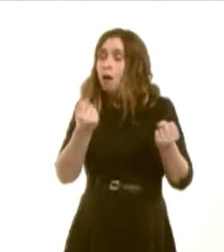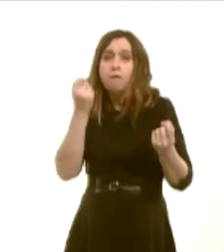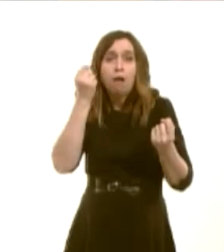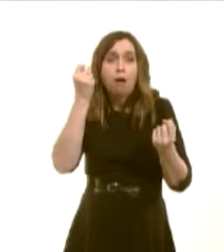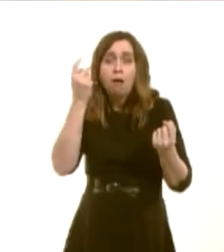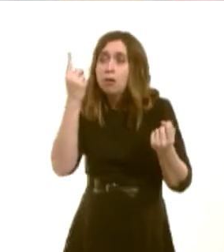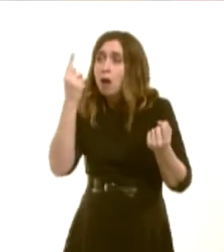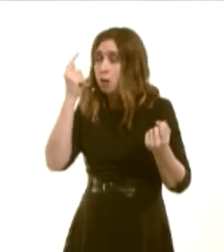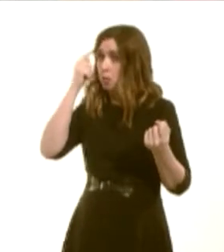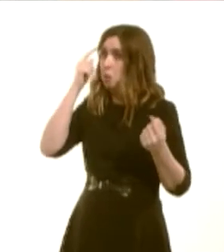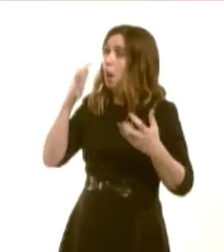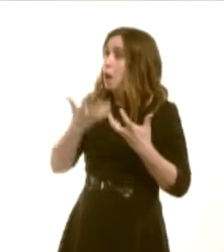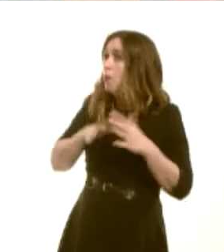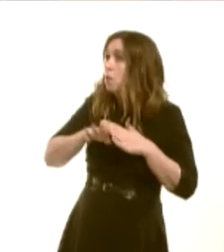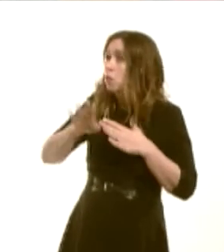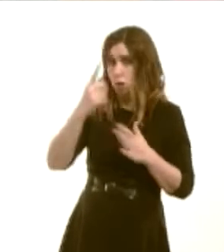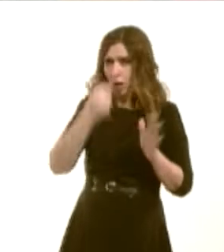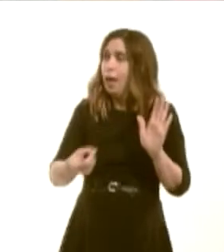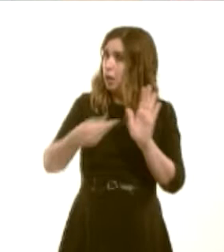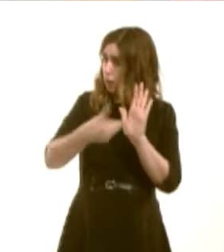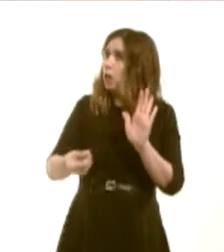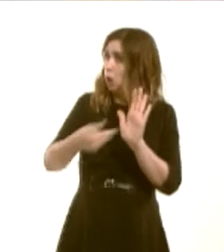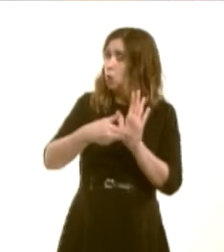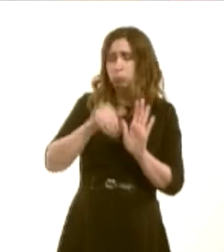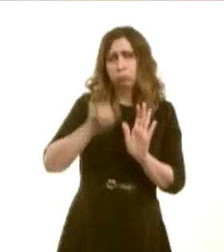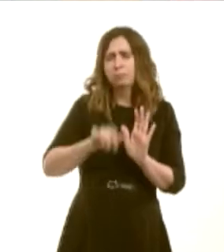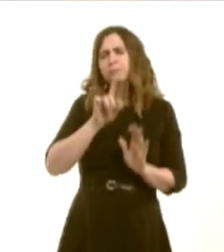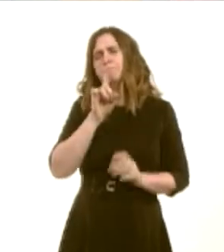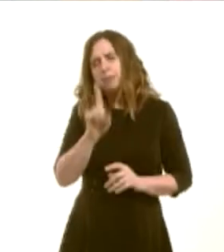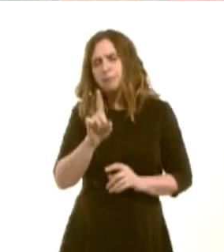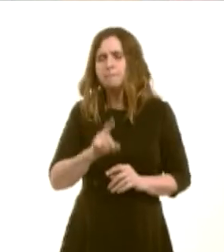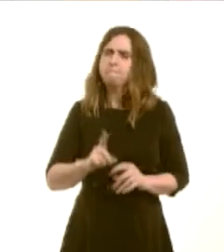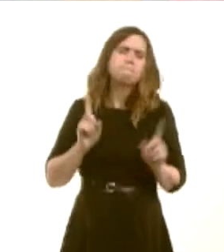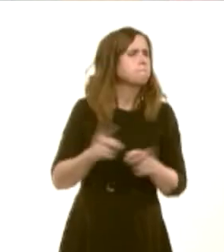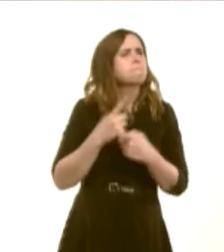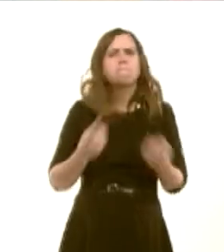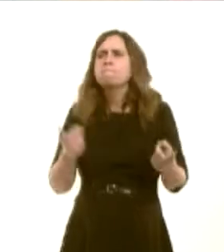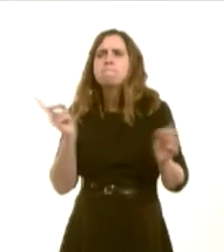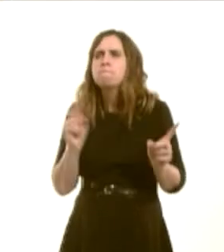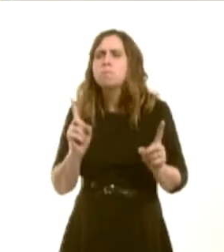‚ sut i symud ymlaen yn y dyfodol. Beth na allwn ni ei wneud yw cefnogi sefyllfa lle